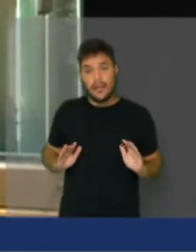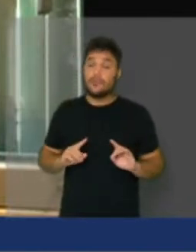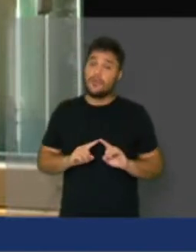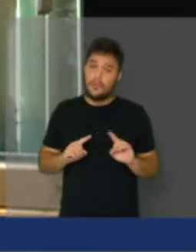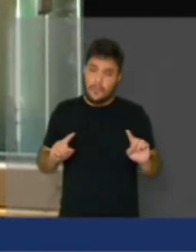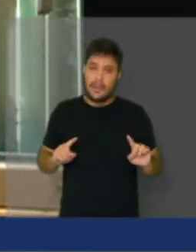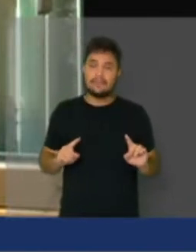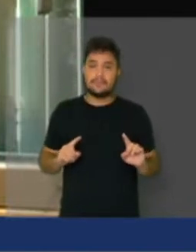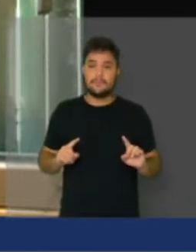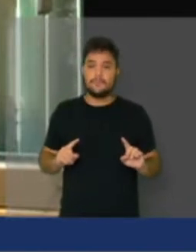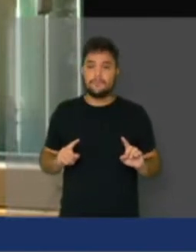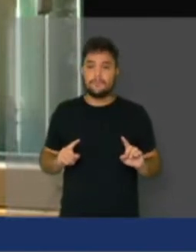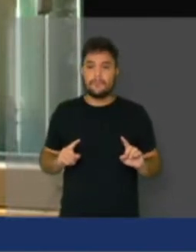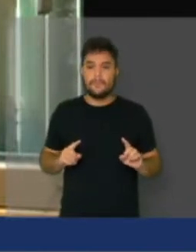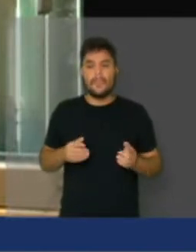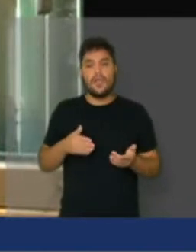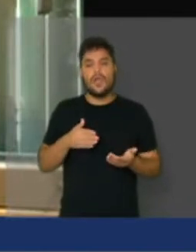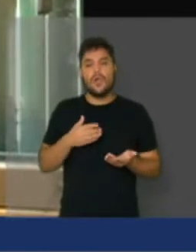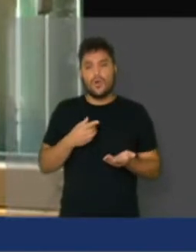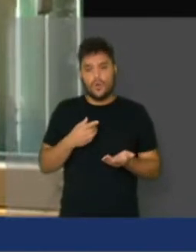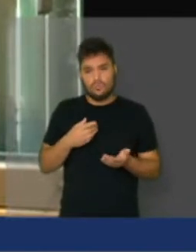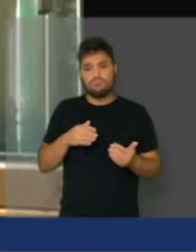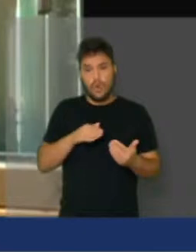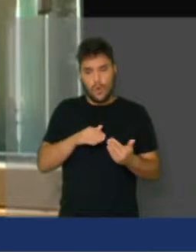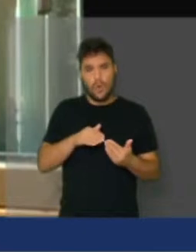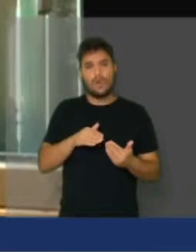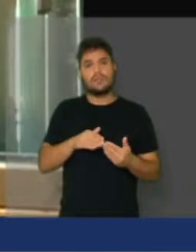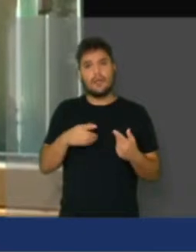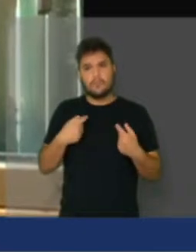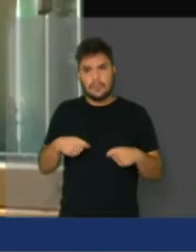PORÉM NÓS ESTAMOS AÍ ESCLARECIMENTO DO MINISTRO PAULO GUEDES ENTÃO NÓS